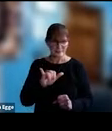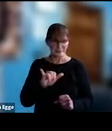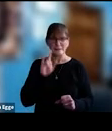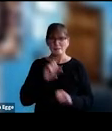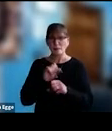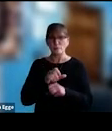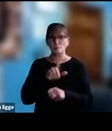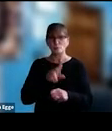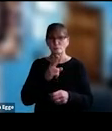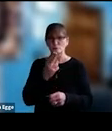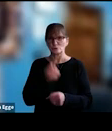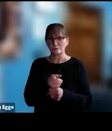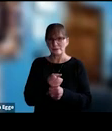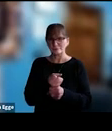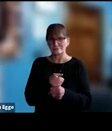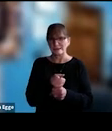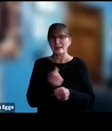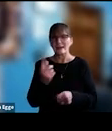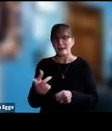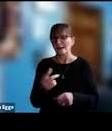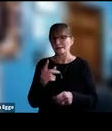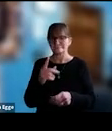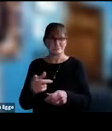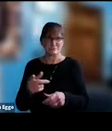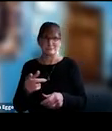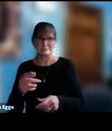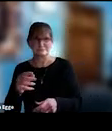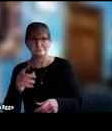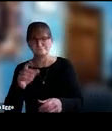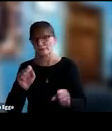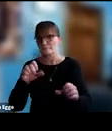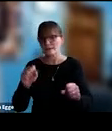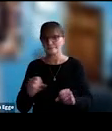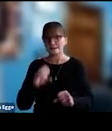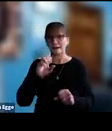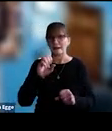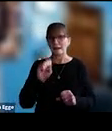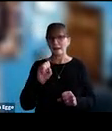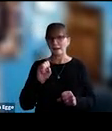y ella es simplemente una redactora de MSR fenomenal y tendrá una conversación con Elisa